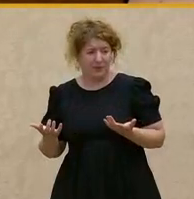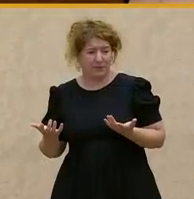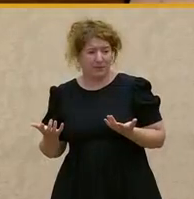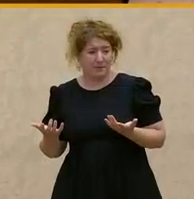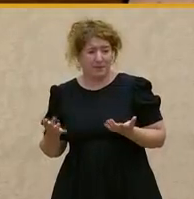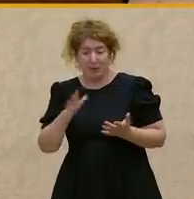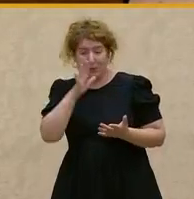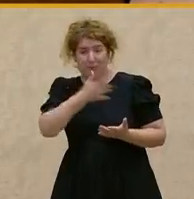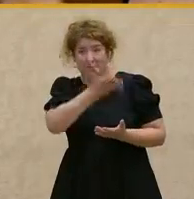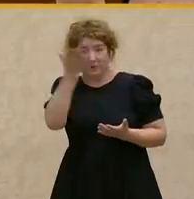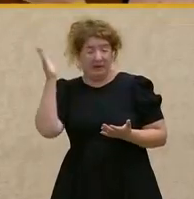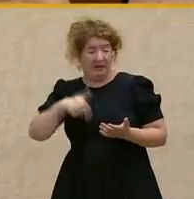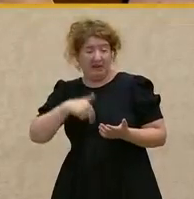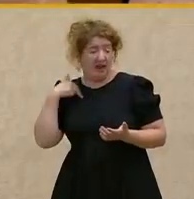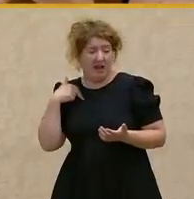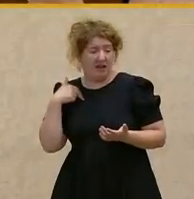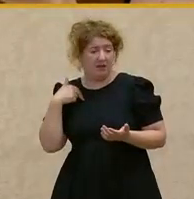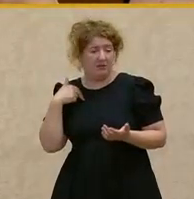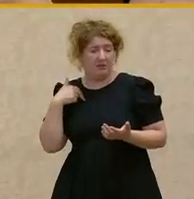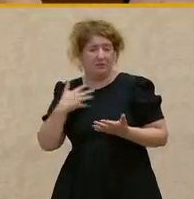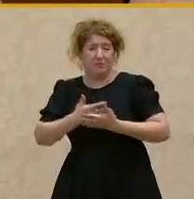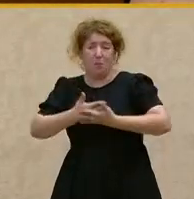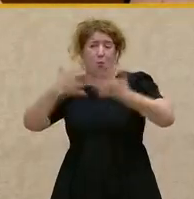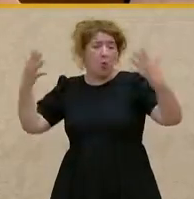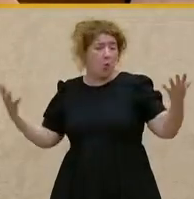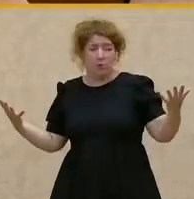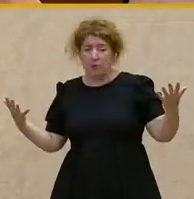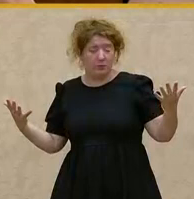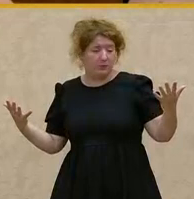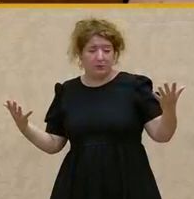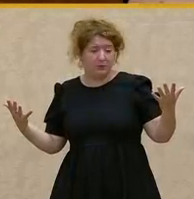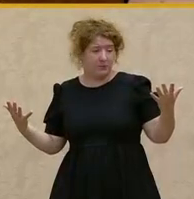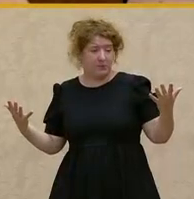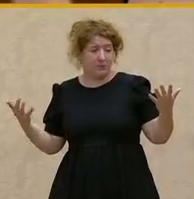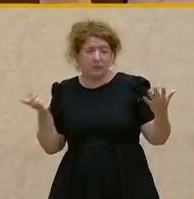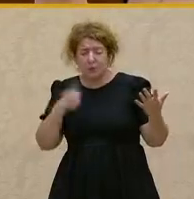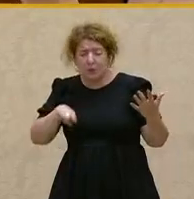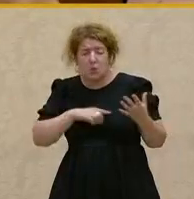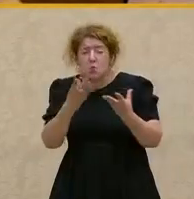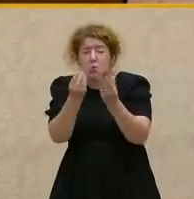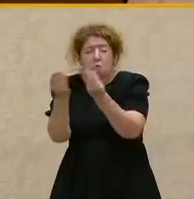Porque la población en general, si no es un interés de una población numérica no interesa